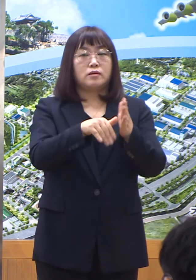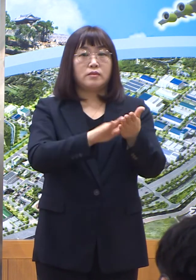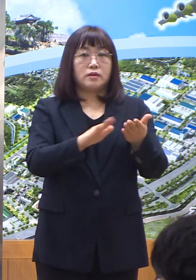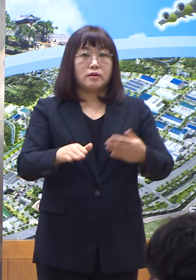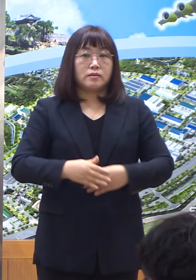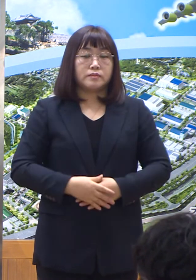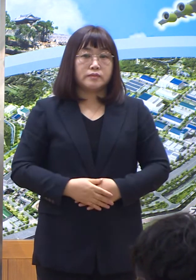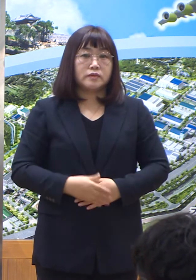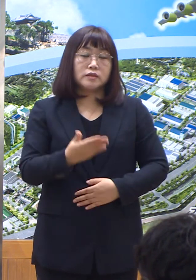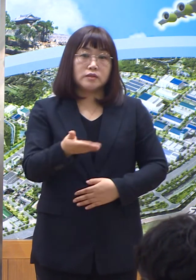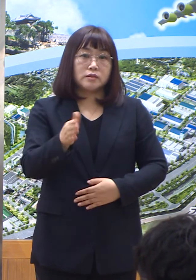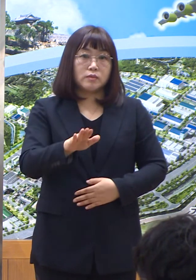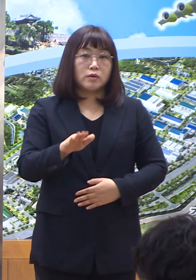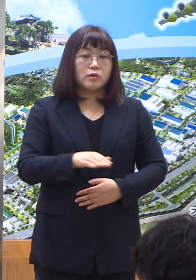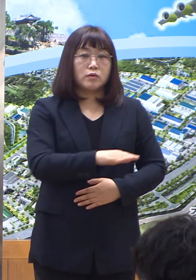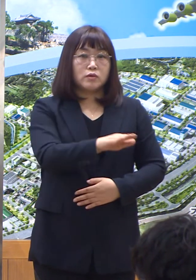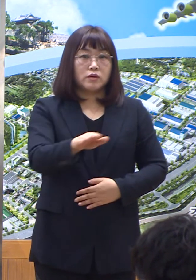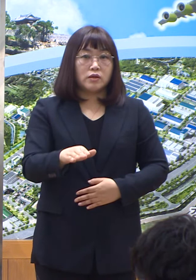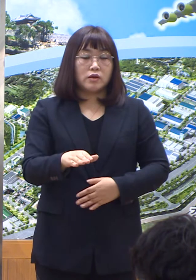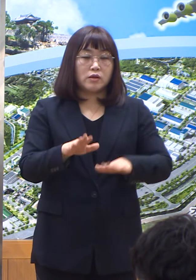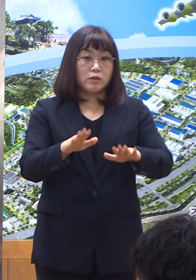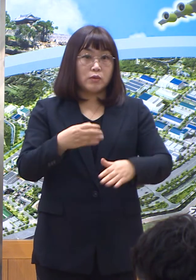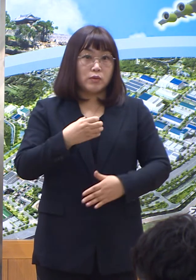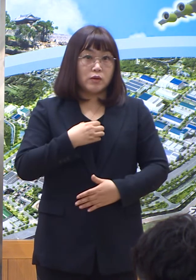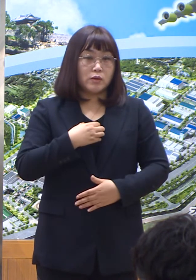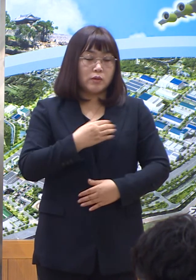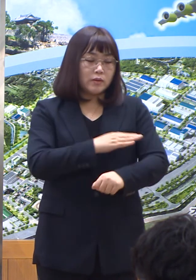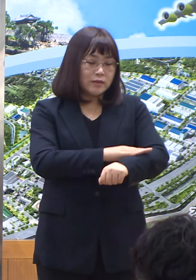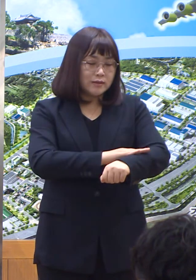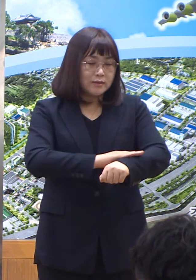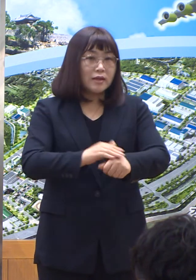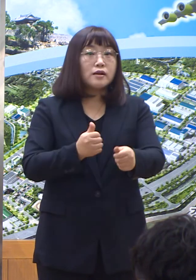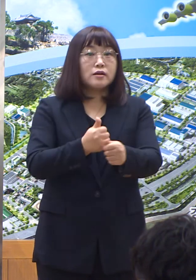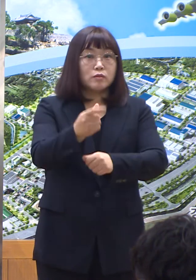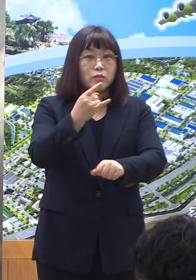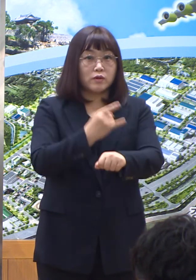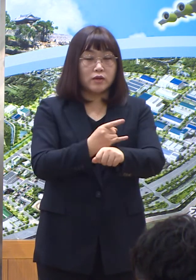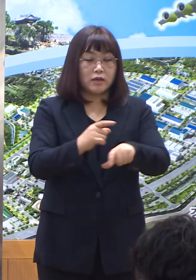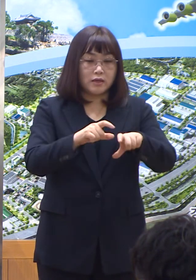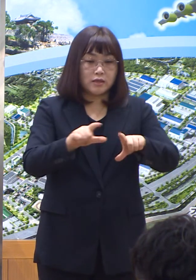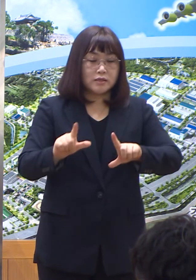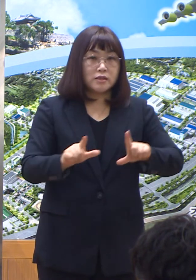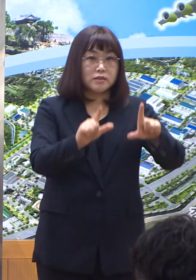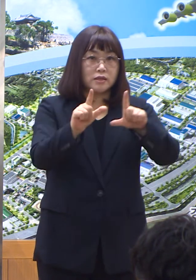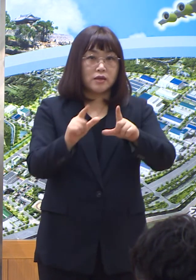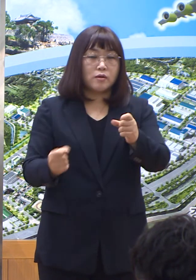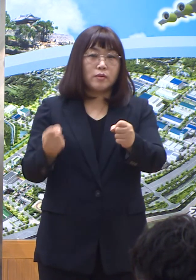하지만 우리에게는 이번 위기도 슬기롭게 극복하여 일상회복을 재개할 수 있는